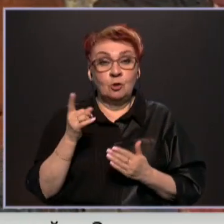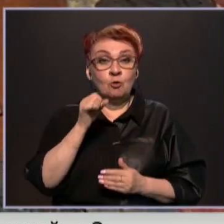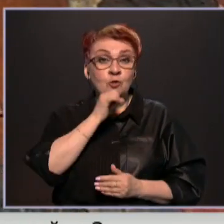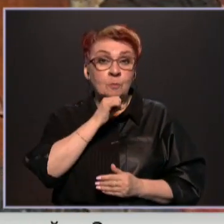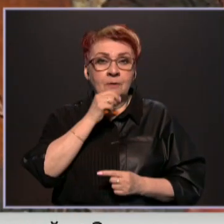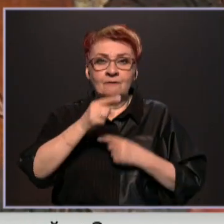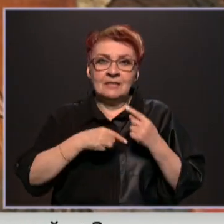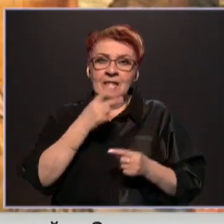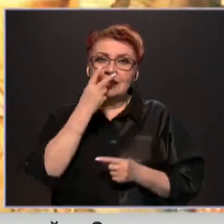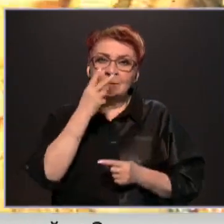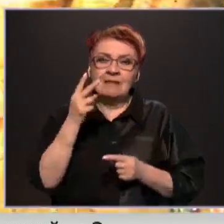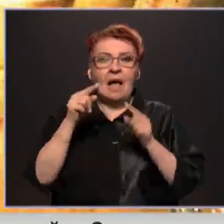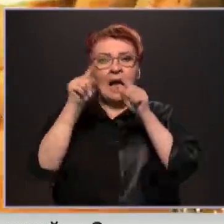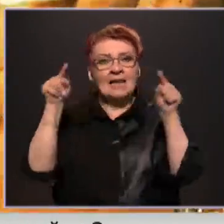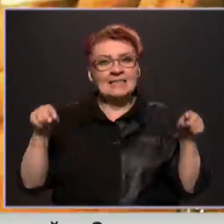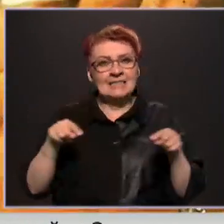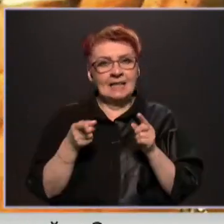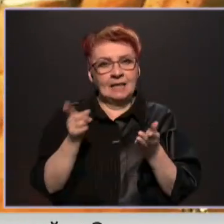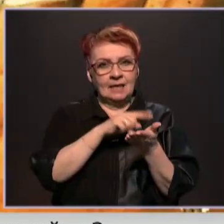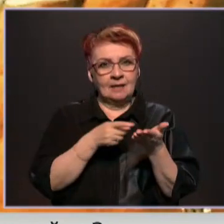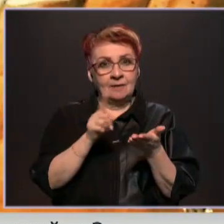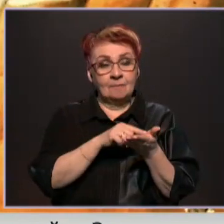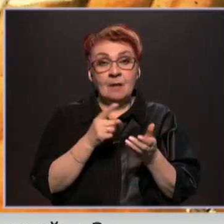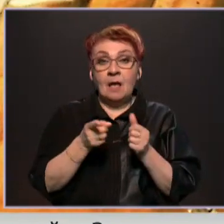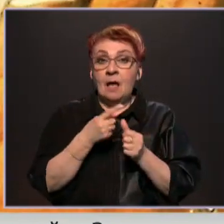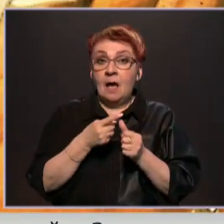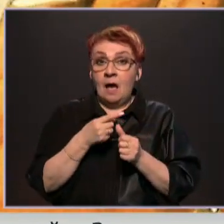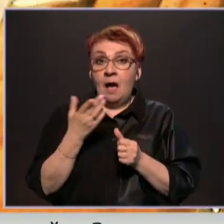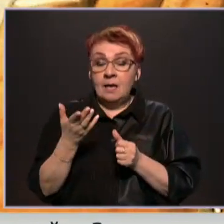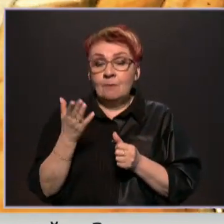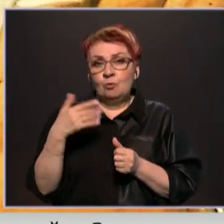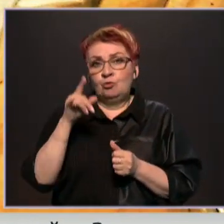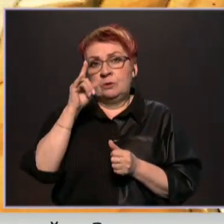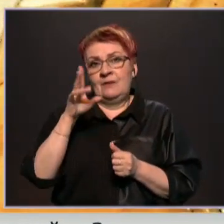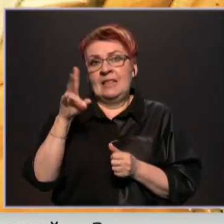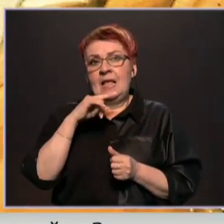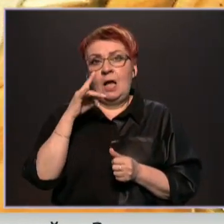всегда смотрел картинки а в 12 веке имя этого Святого стало известно на Руси благодаря тому